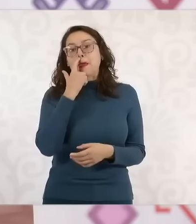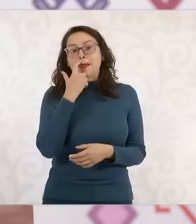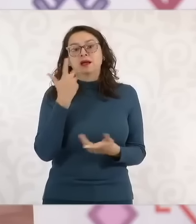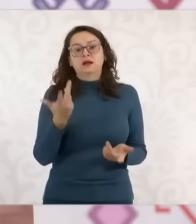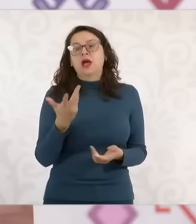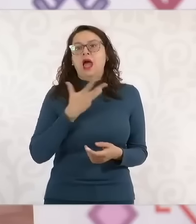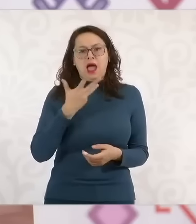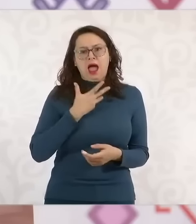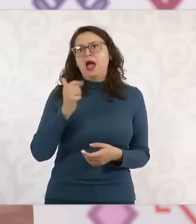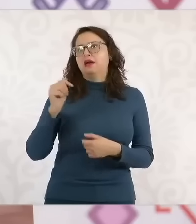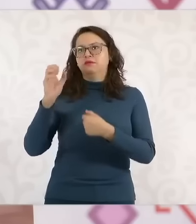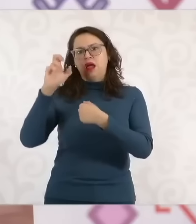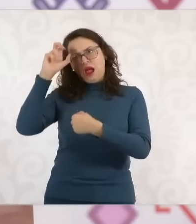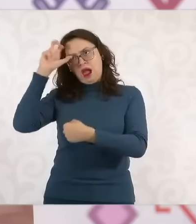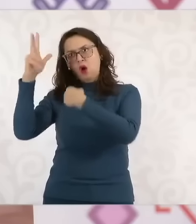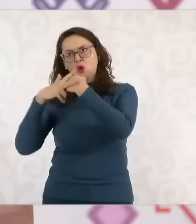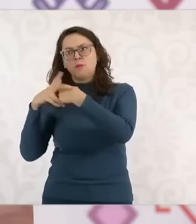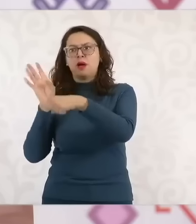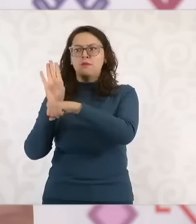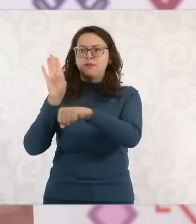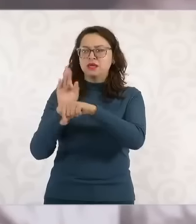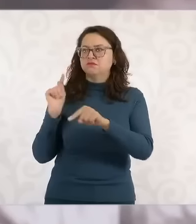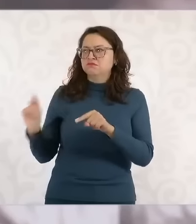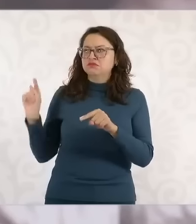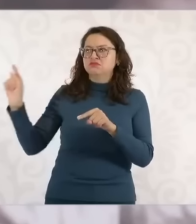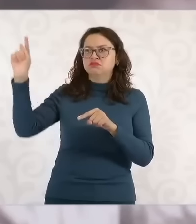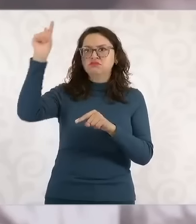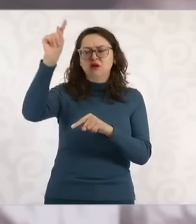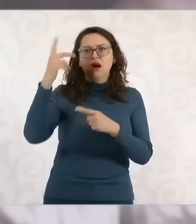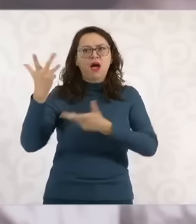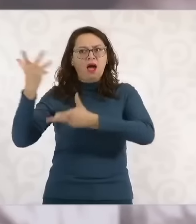en Brasil, podemos traer buenas prácticas que se utilizan allá para poderlas poner en práctica